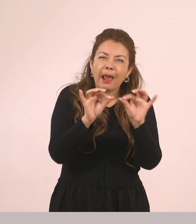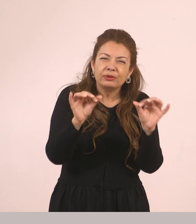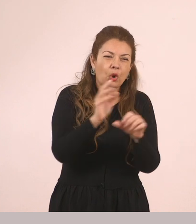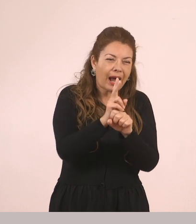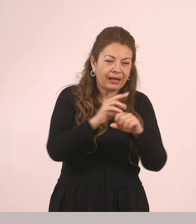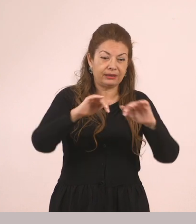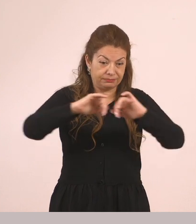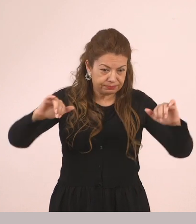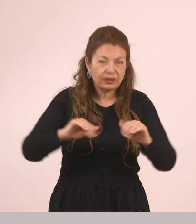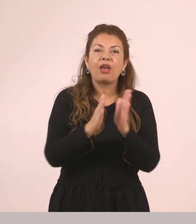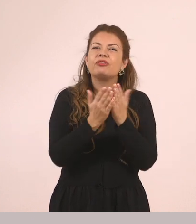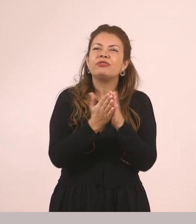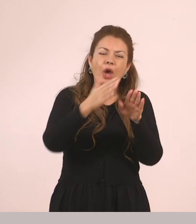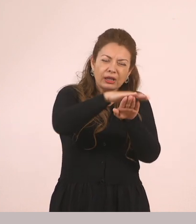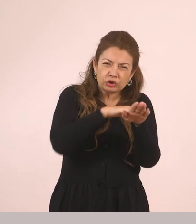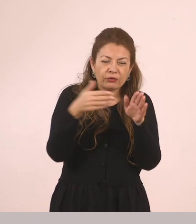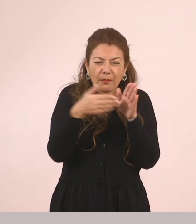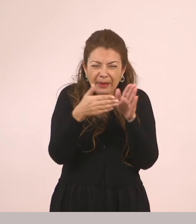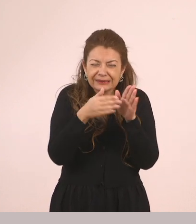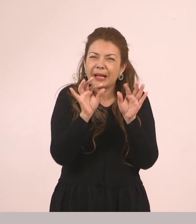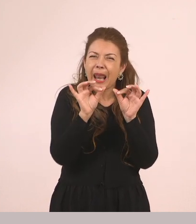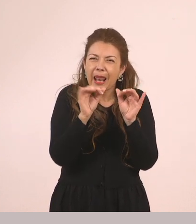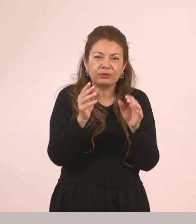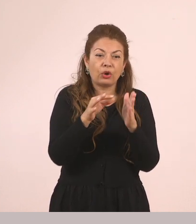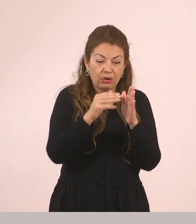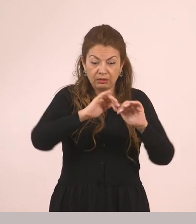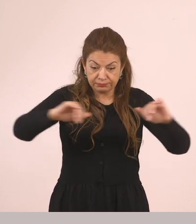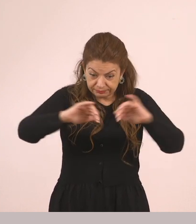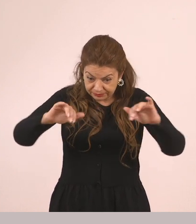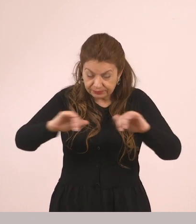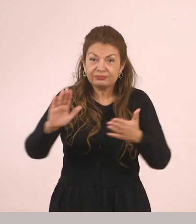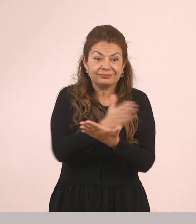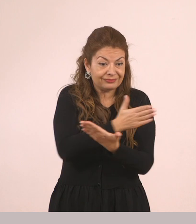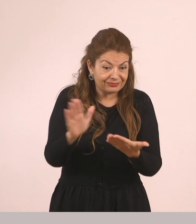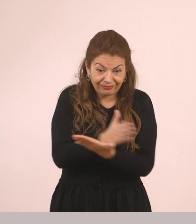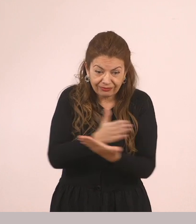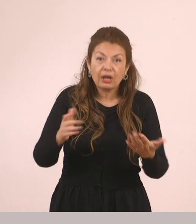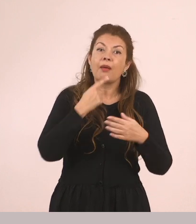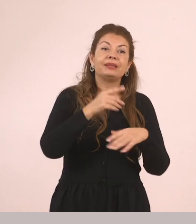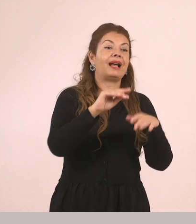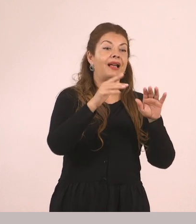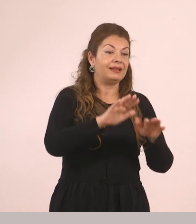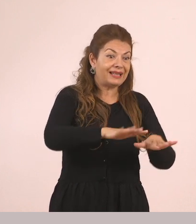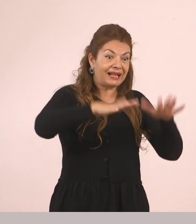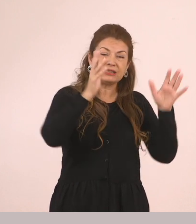τα εξώφυλλα των βιβλίων από τις εσωτερικές τους σελίδες. Θα ξεχωρίσουν, επίσης, τα γυαλιστερά χαρτιά περιτυλίγματος,